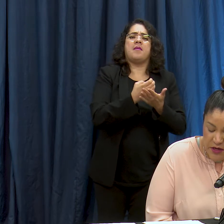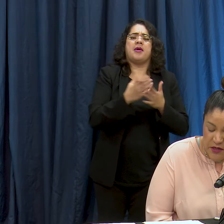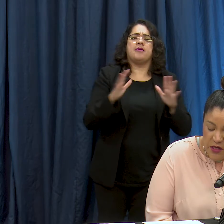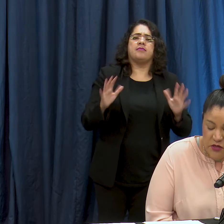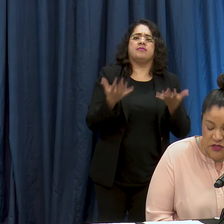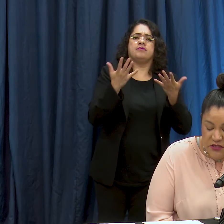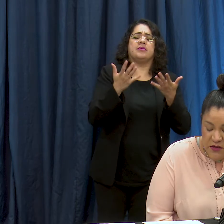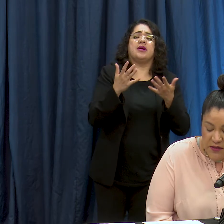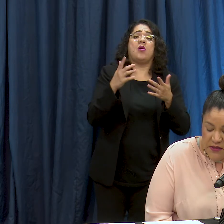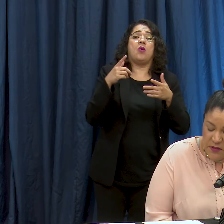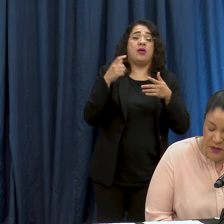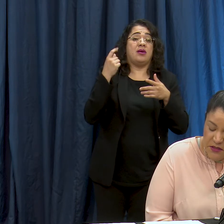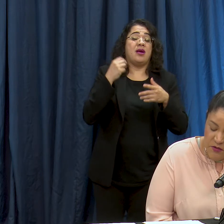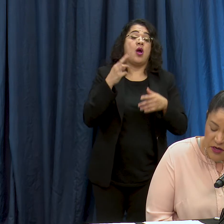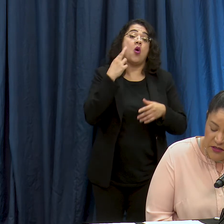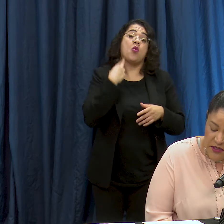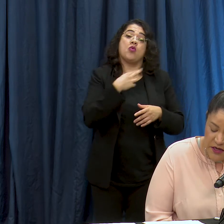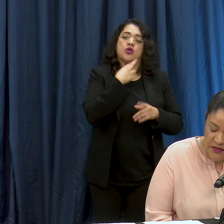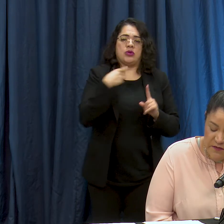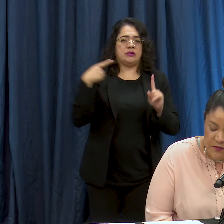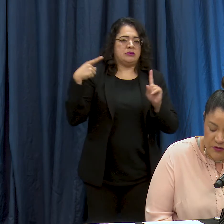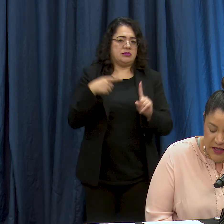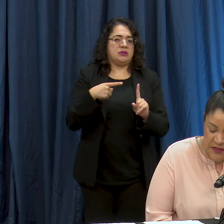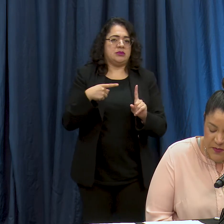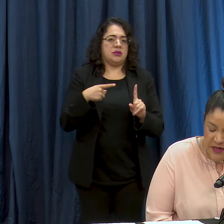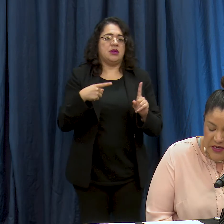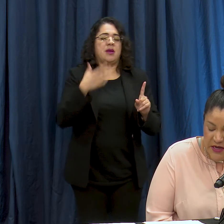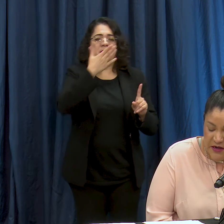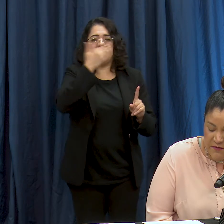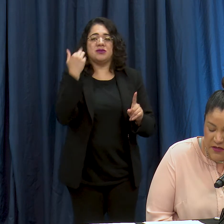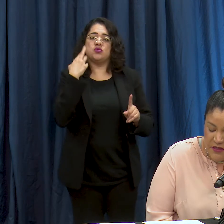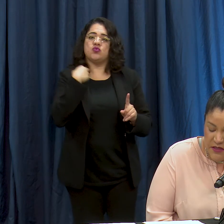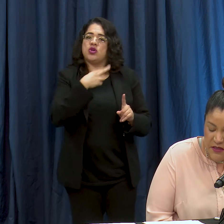los restaurantes en particular tendrán difficult ah days para llegar a fin de